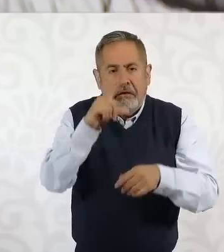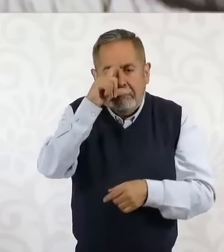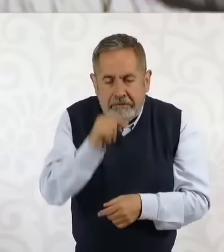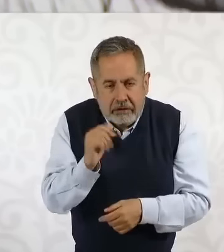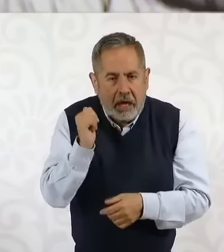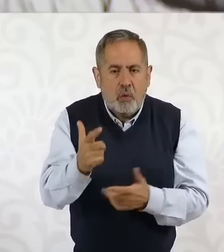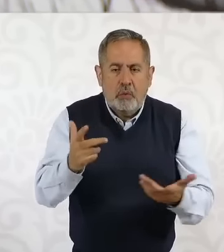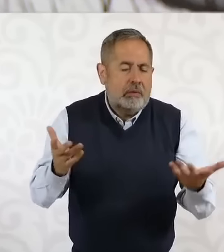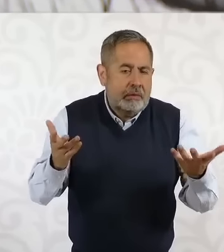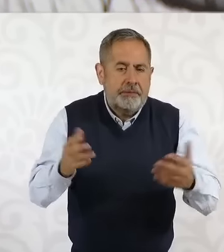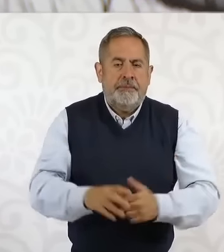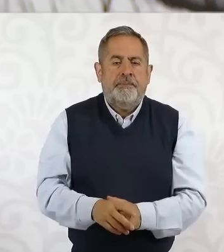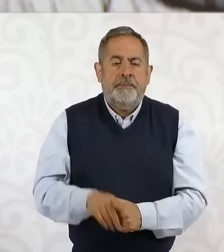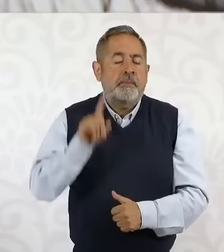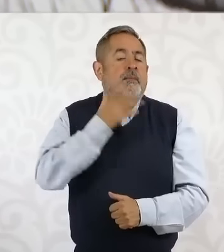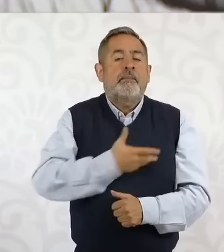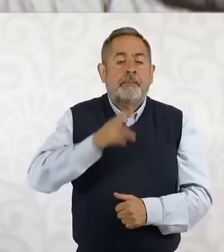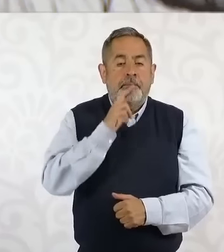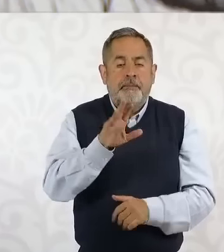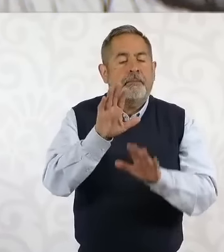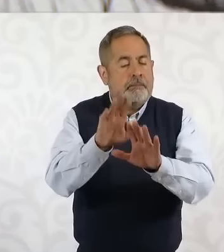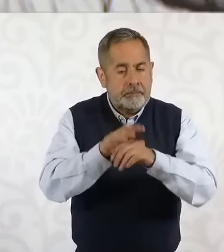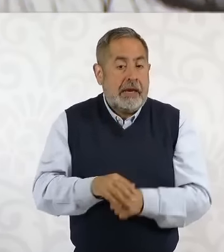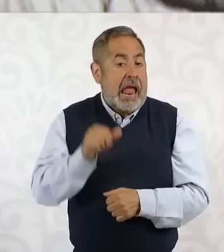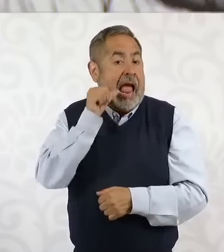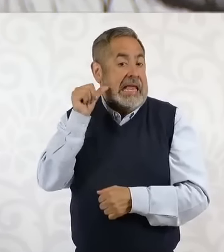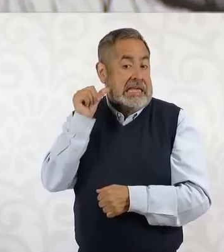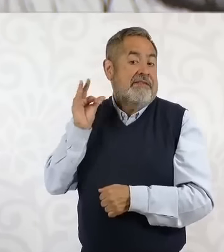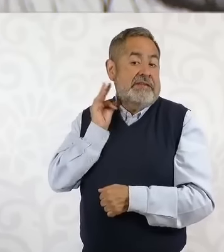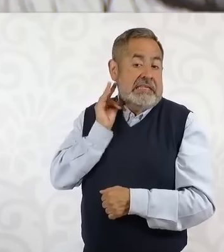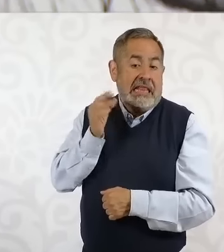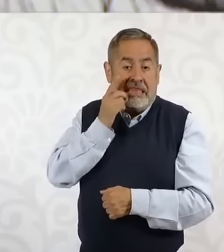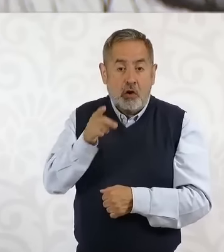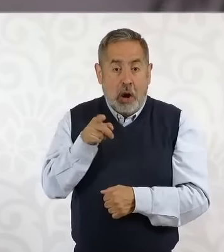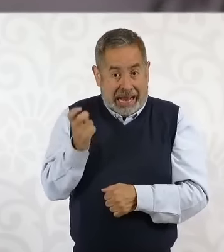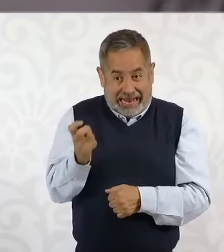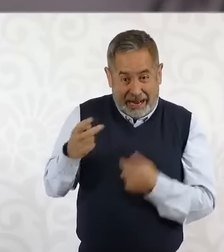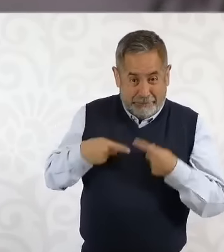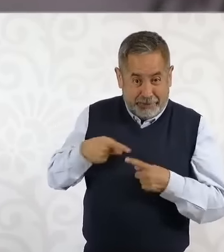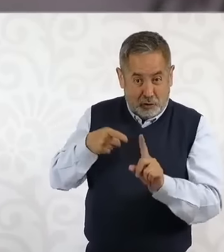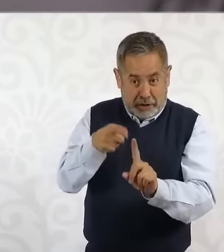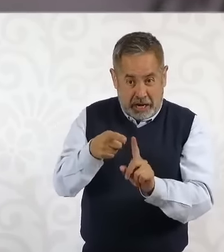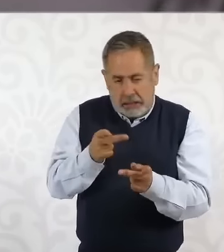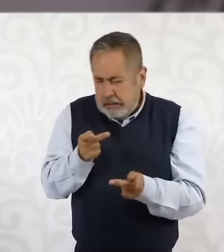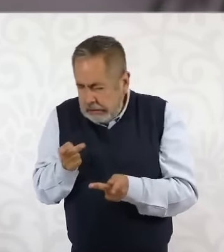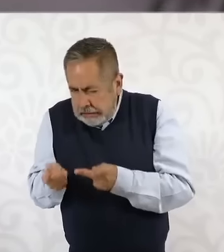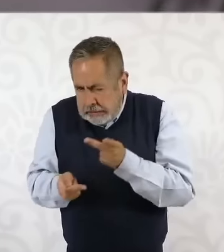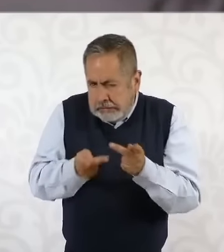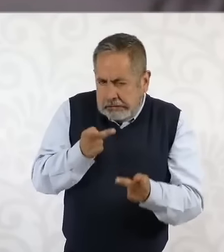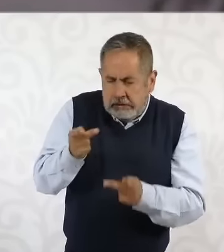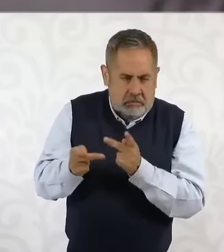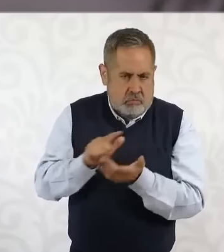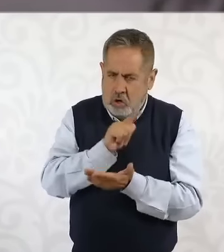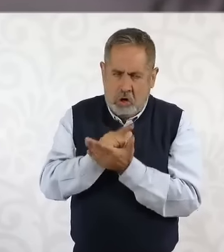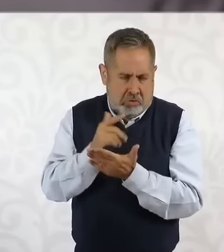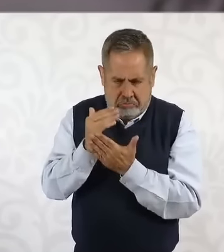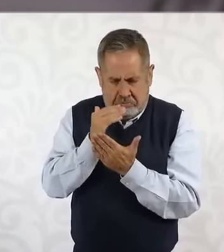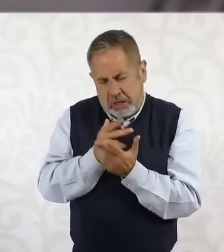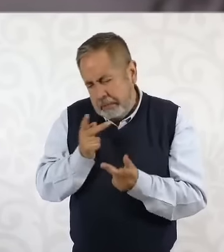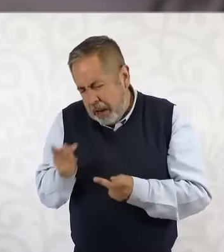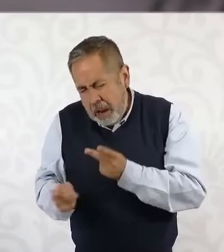Bueno, ayer mencionó la fiscalía que esta persona fue interrogada dentro del marco jurídico. E esta